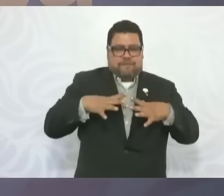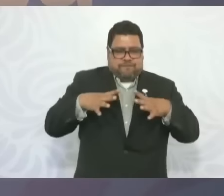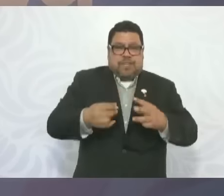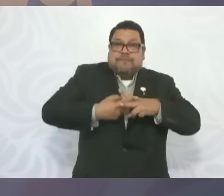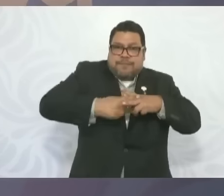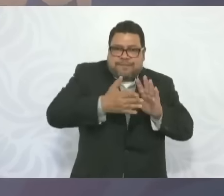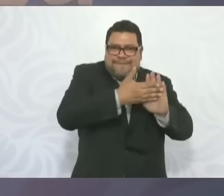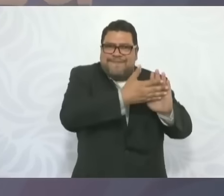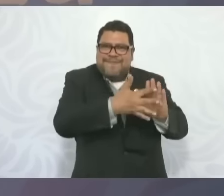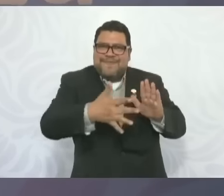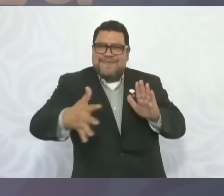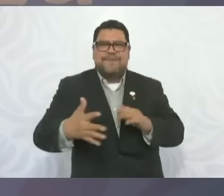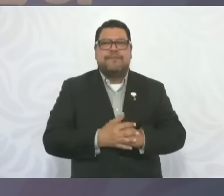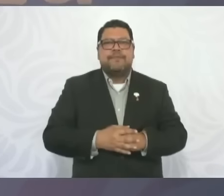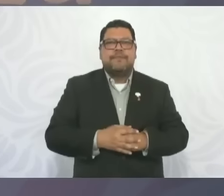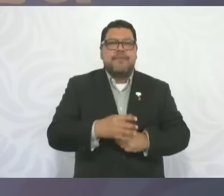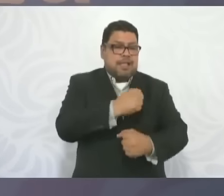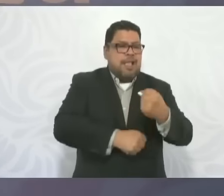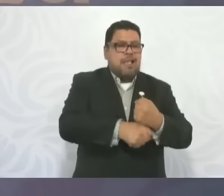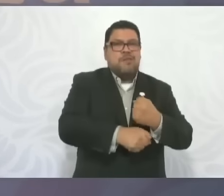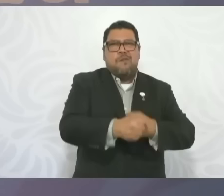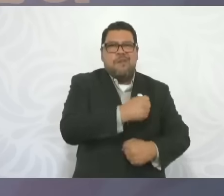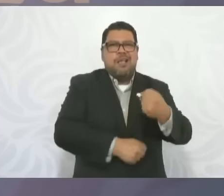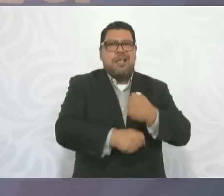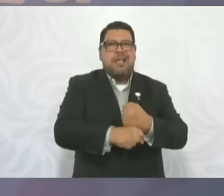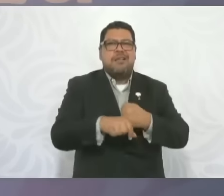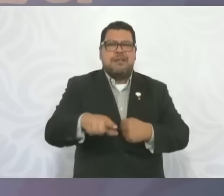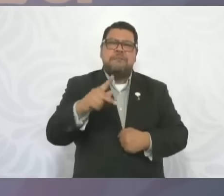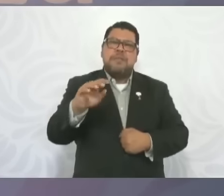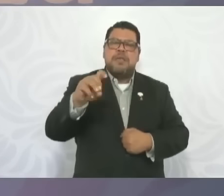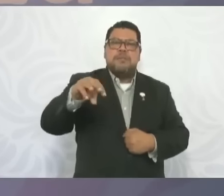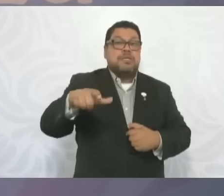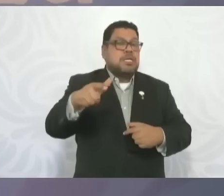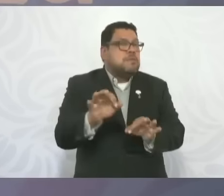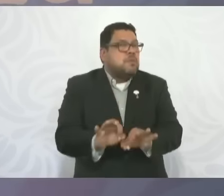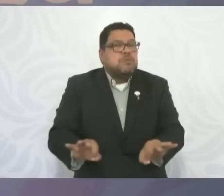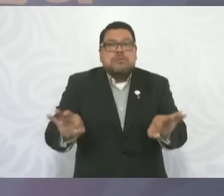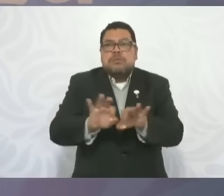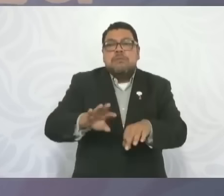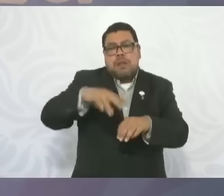Durante décadas, Petróleos Mexicanos fue una palanca fundamental para el desarrollo nacional.